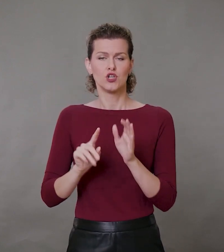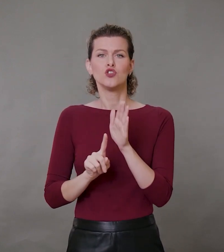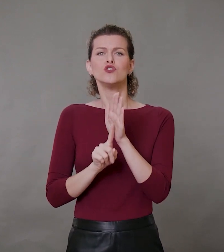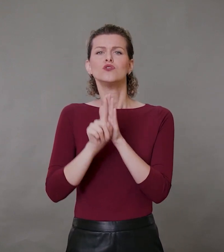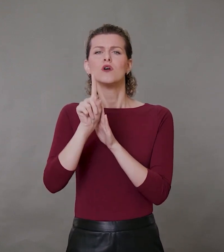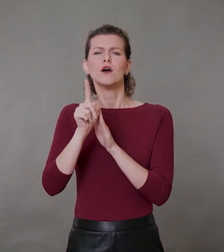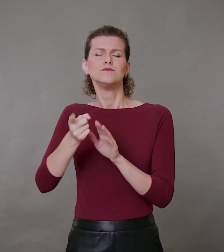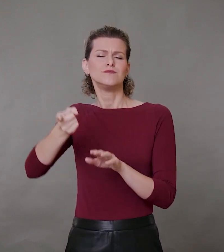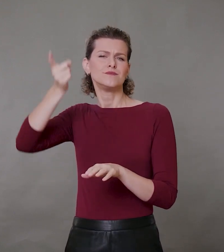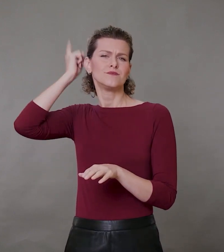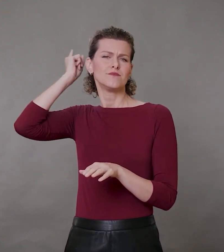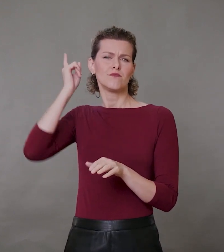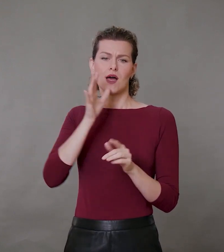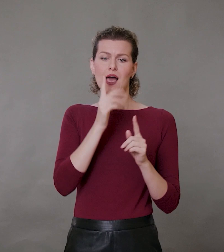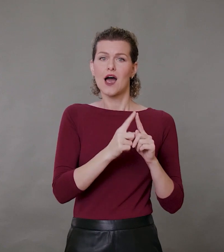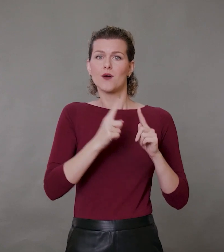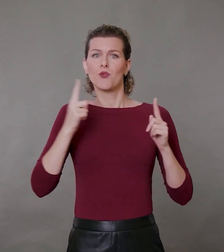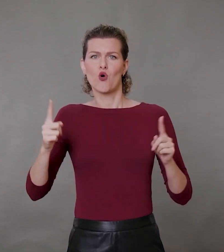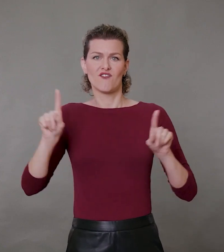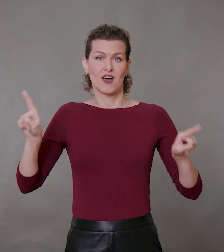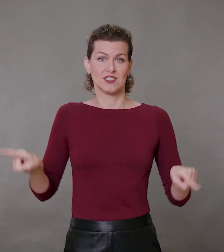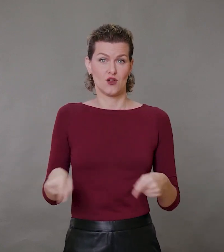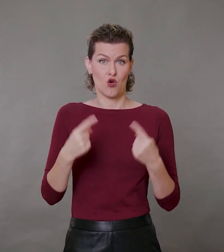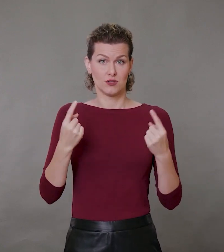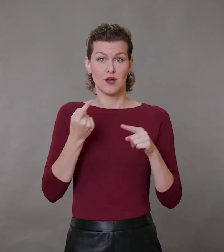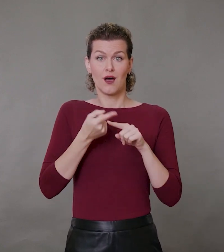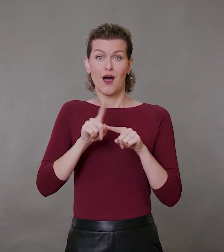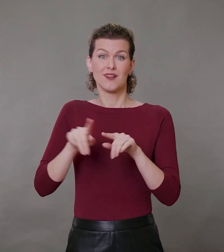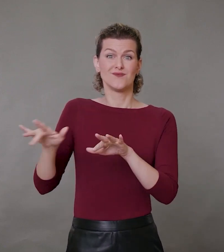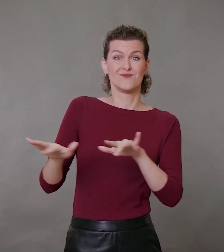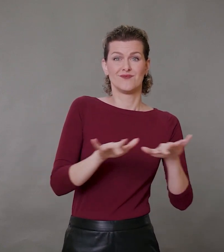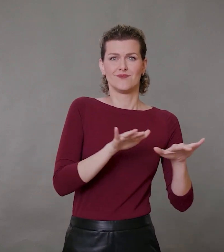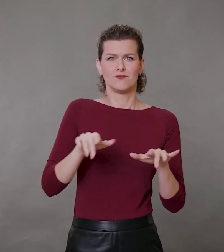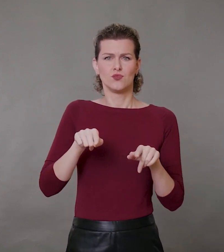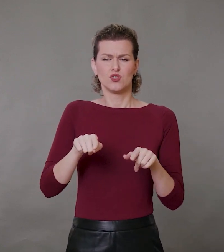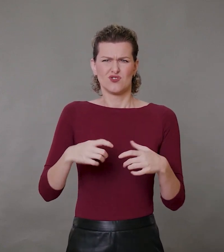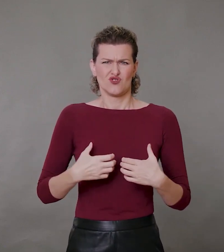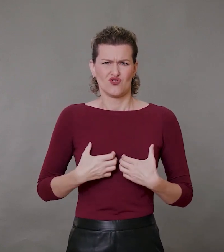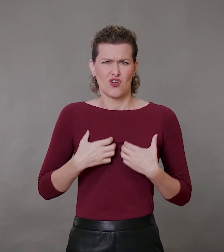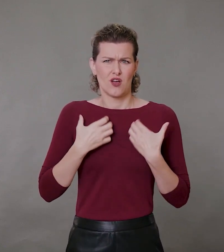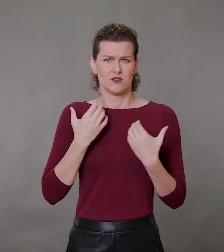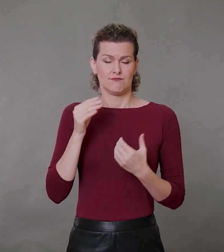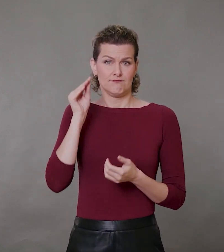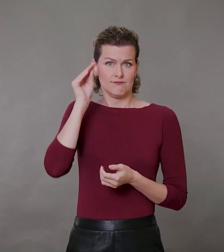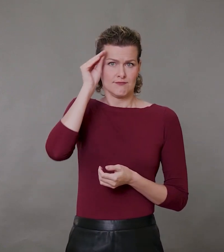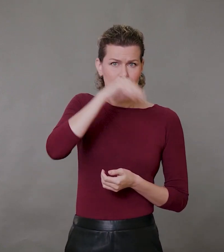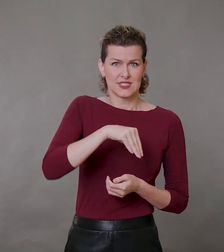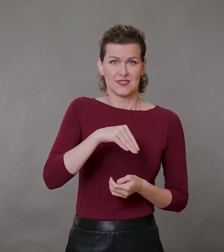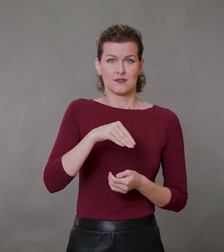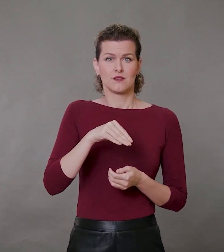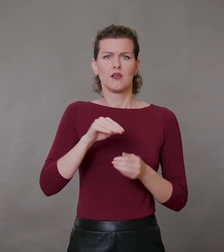начиная с эпохи Возрождения. Это захватывающий сюжет,